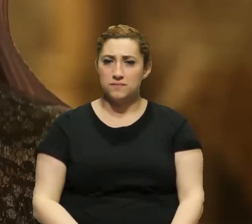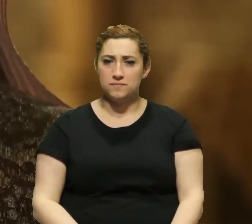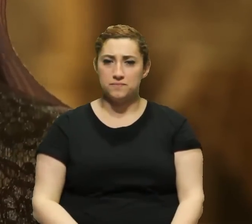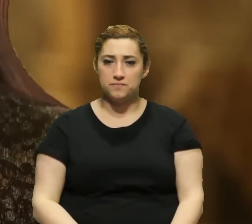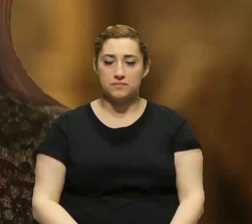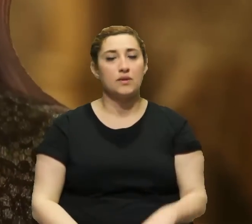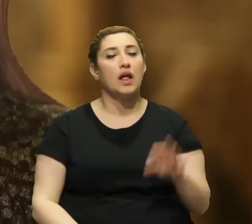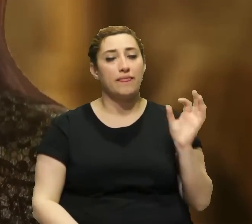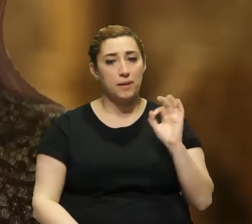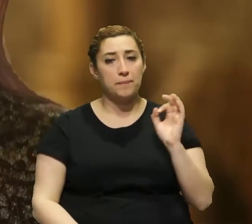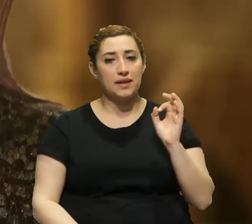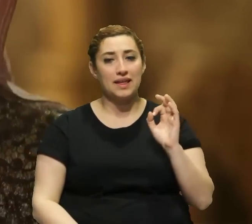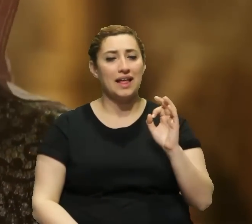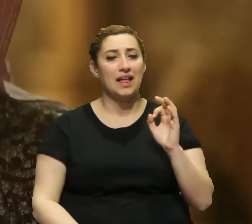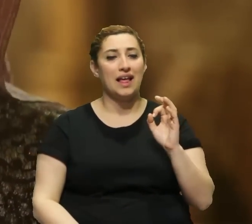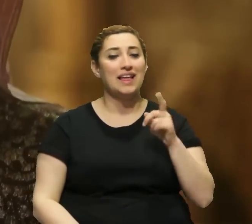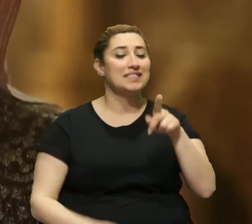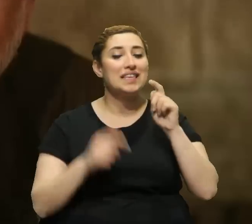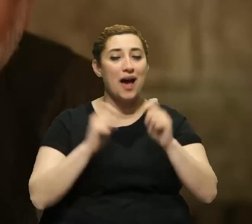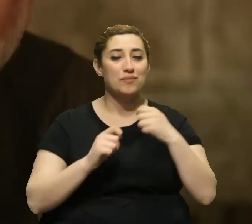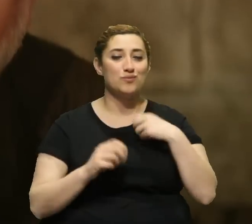Elbet nice davrandığınızı yargılamak değildir kastım.